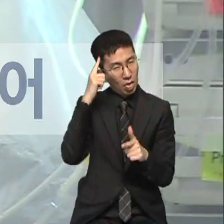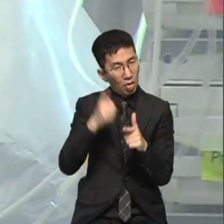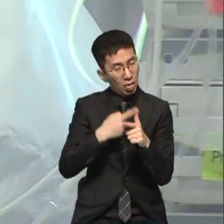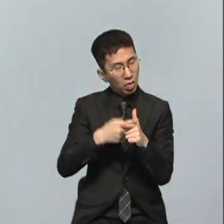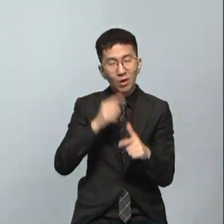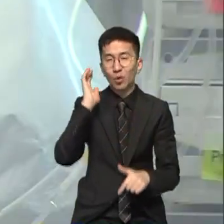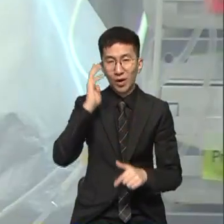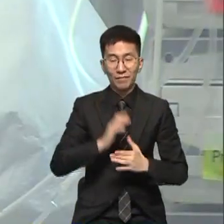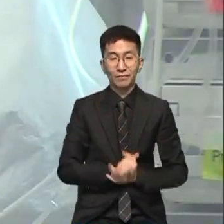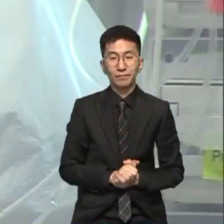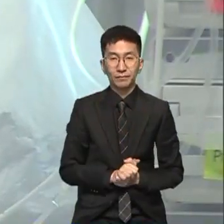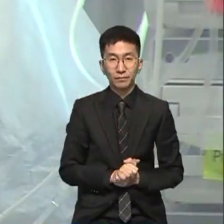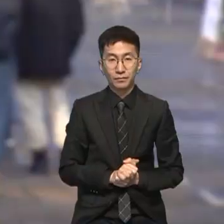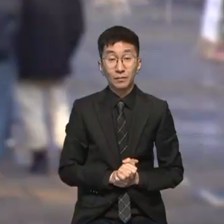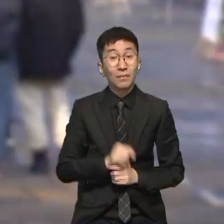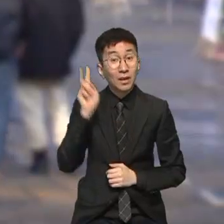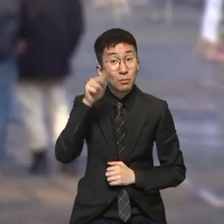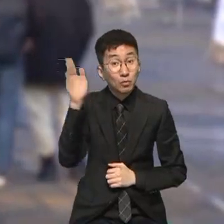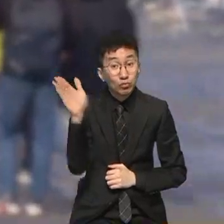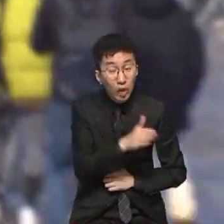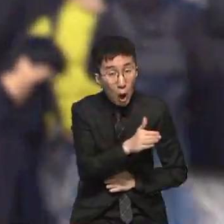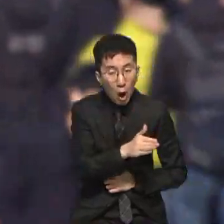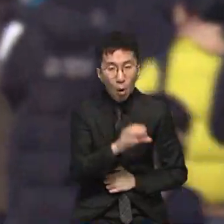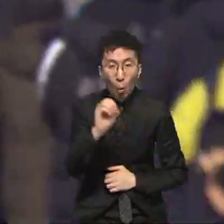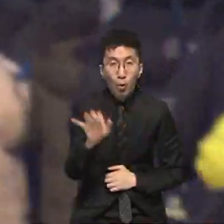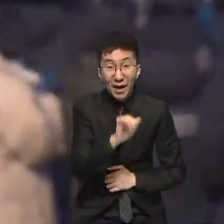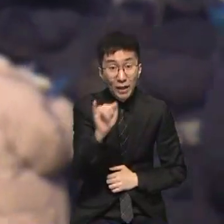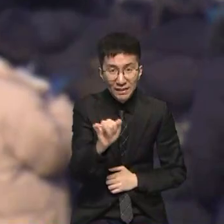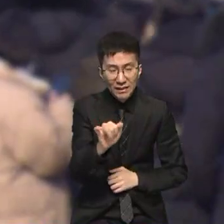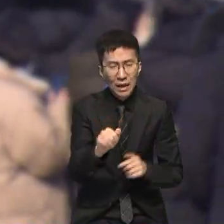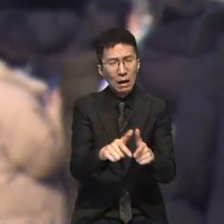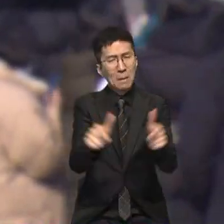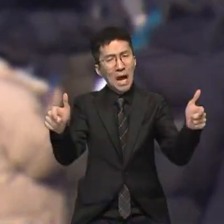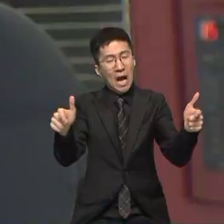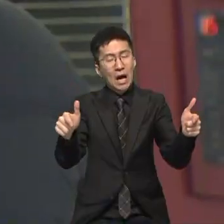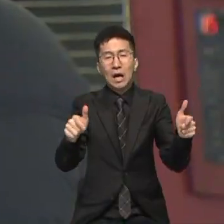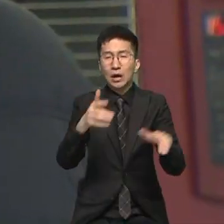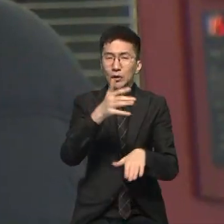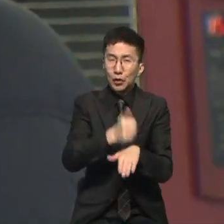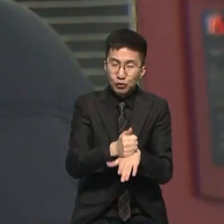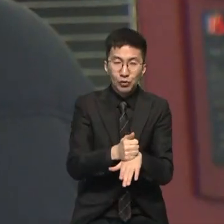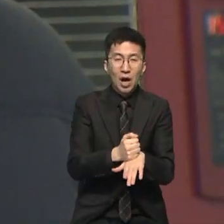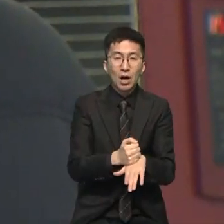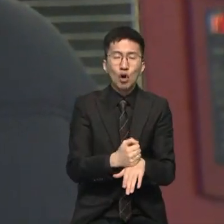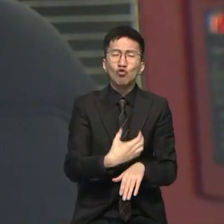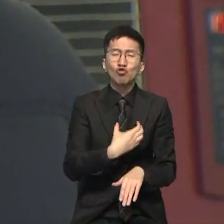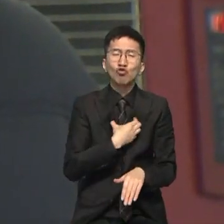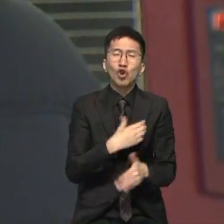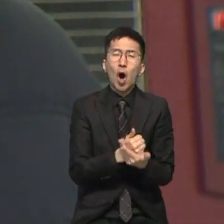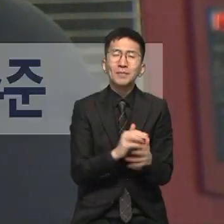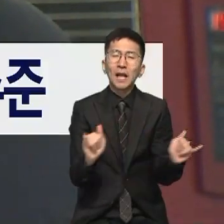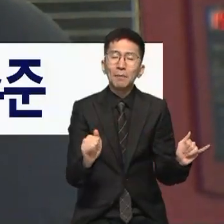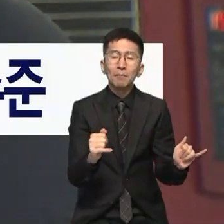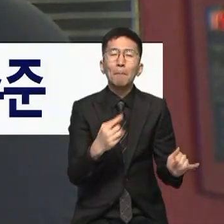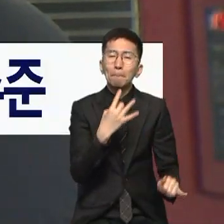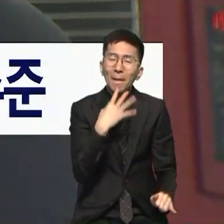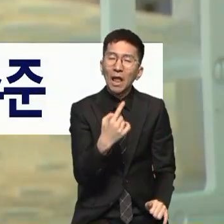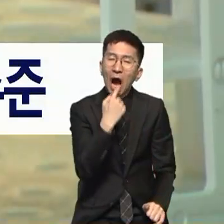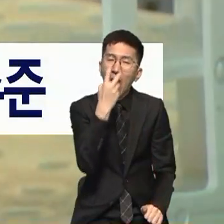모레부터는 오미크론 확산에 대응해 고위험군 중심의 PCR 검사 체계가 전면 시행됩니다. 전국 재택 치료자가 7만 5천 명을 넘어